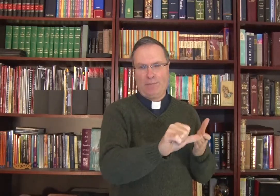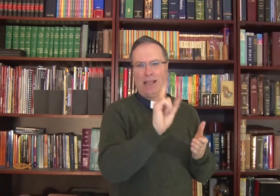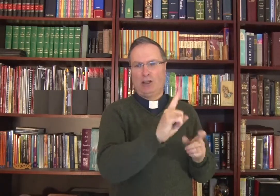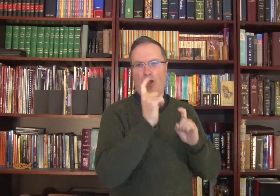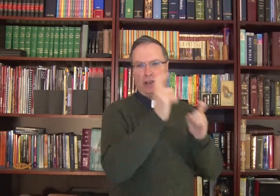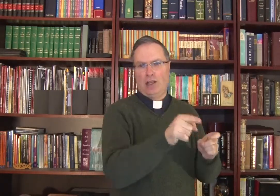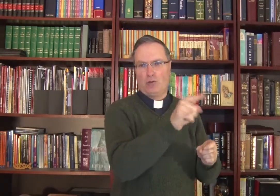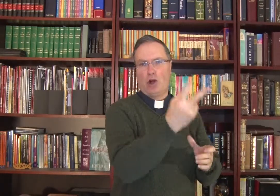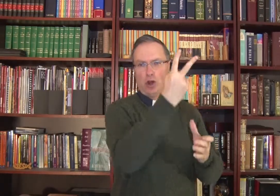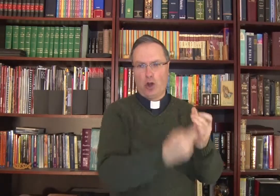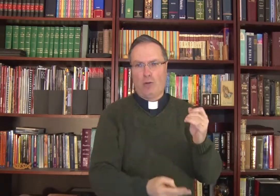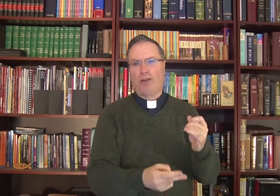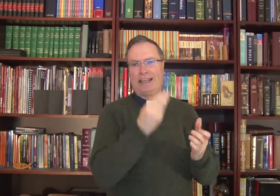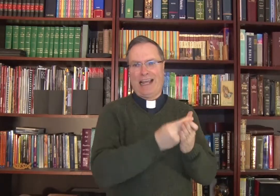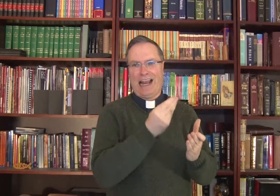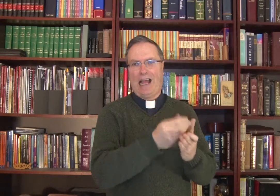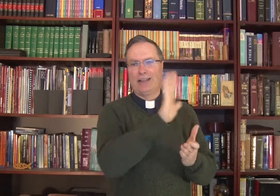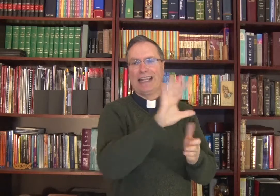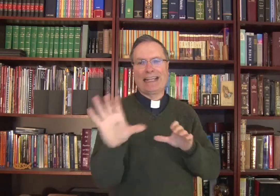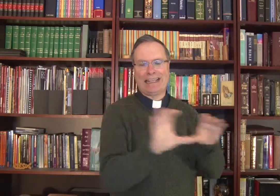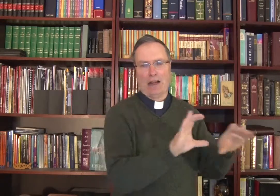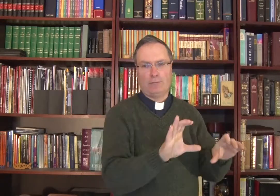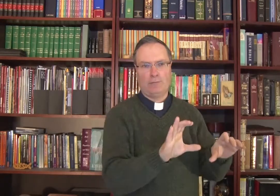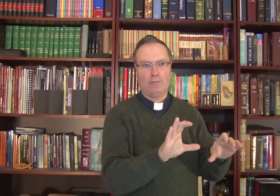et donnez-lui le double salaire de ses actes.